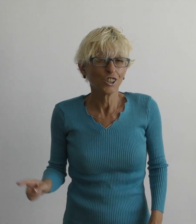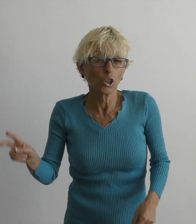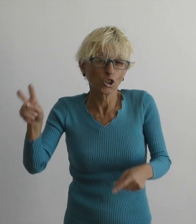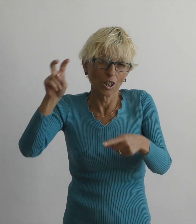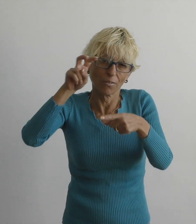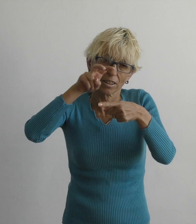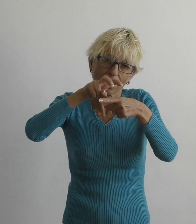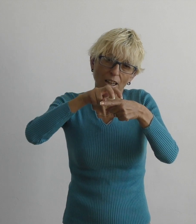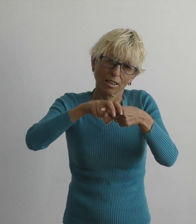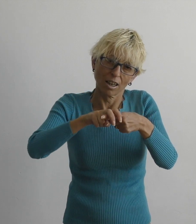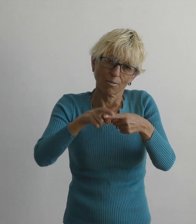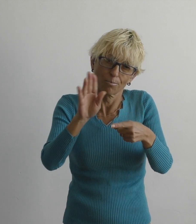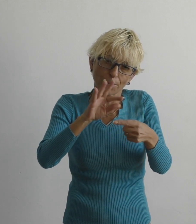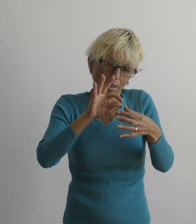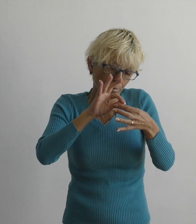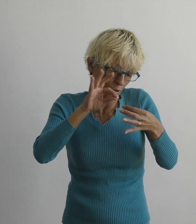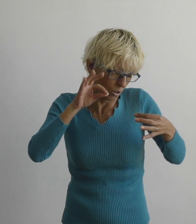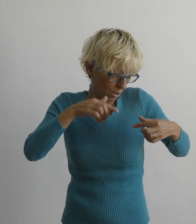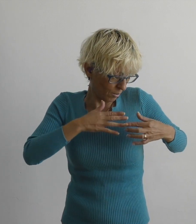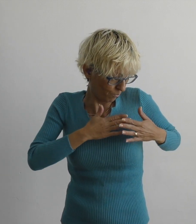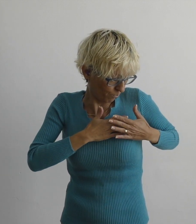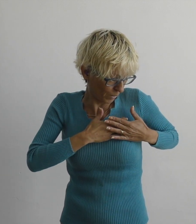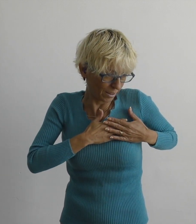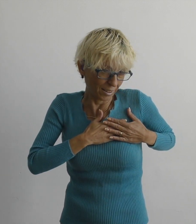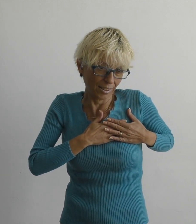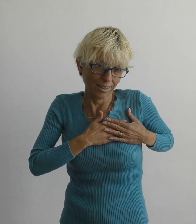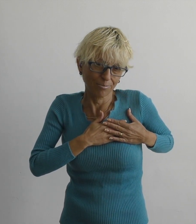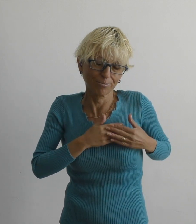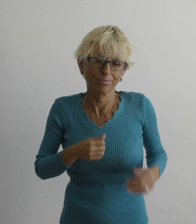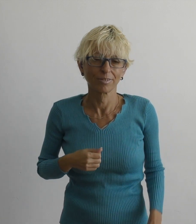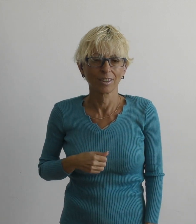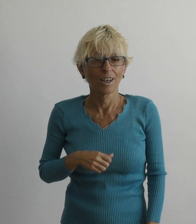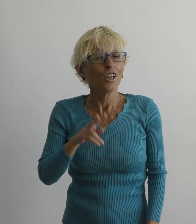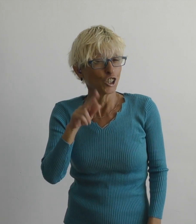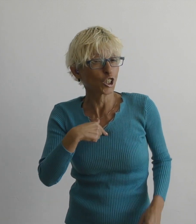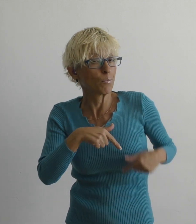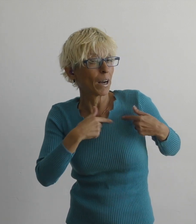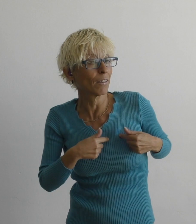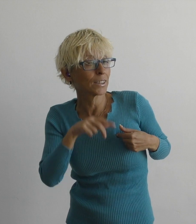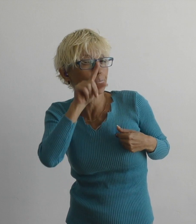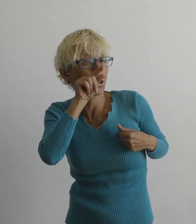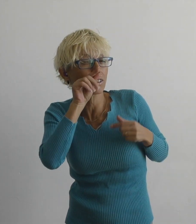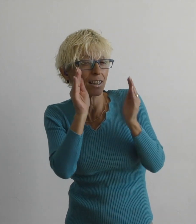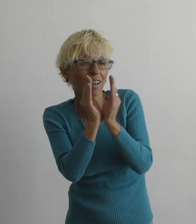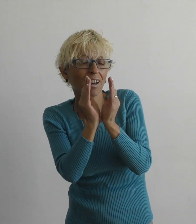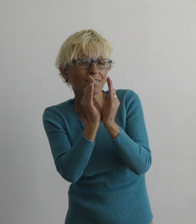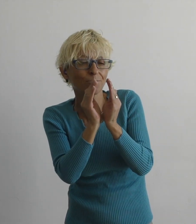והיא יושבת על ענף בין מיתרי לבי יש לי בלב ציפור קטנה